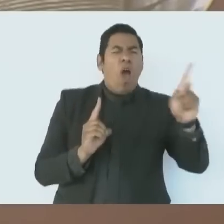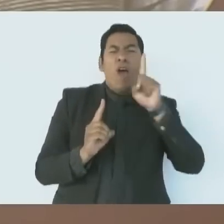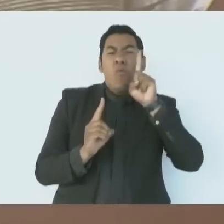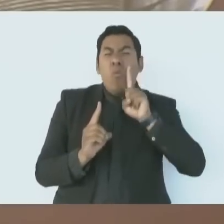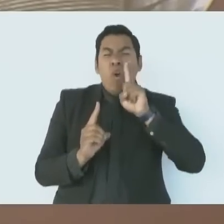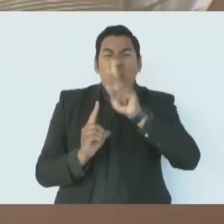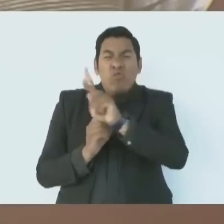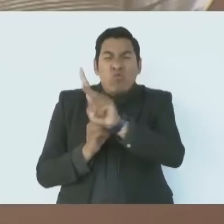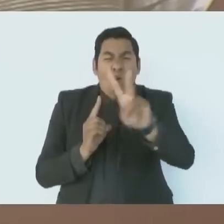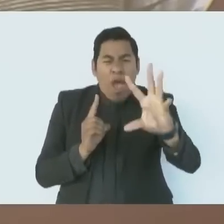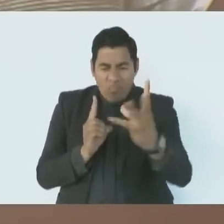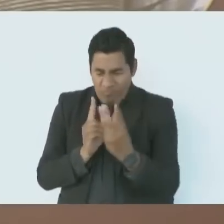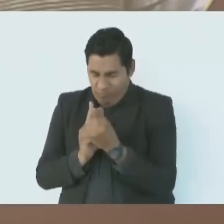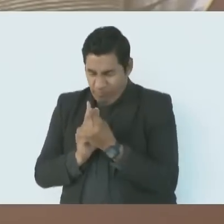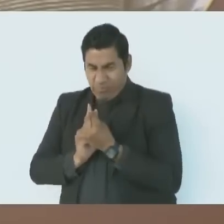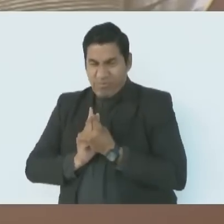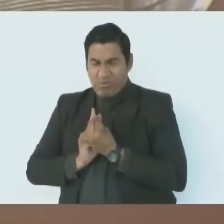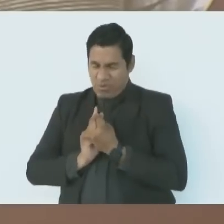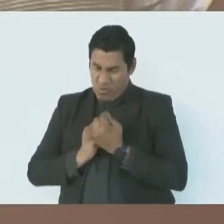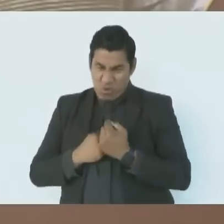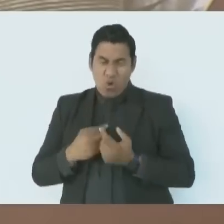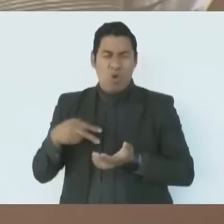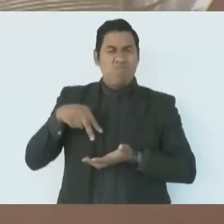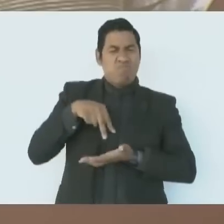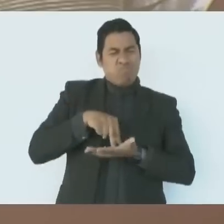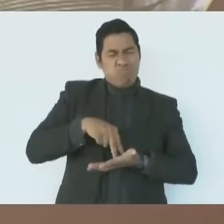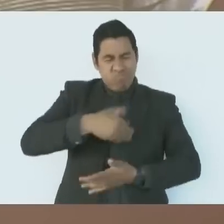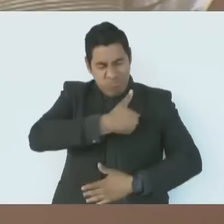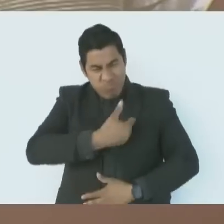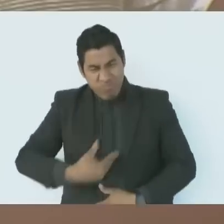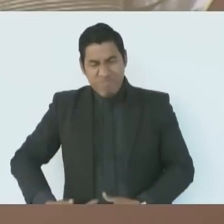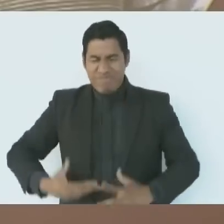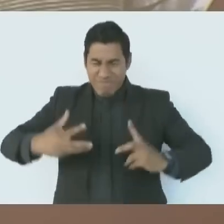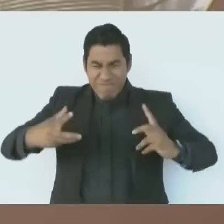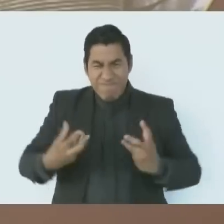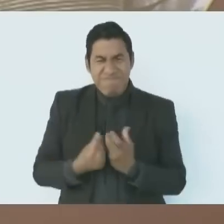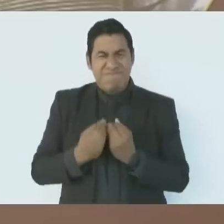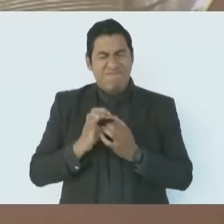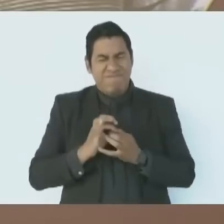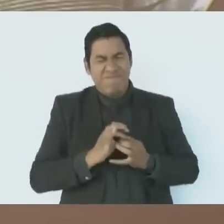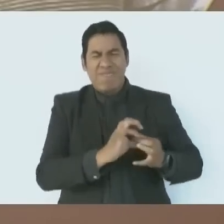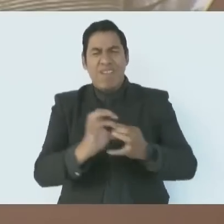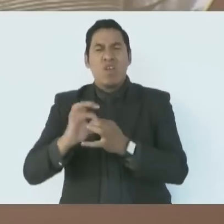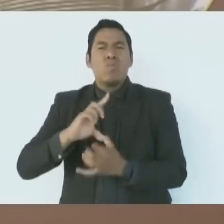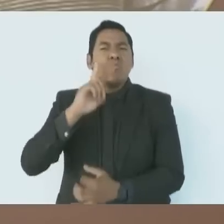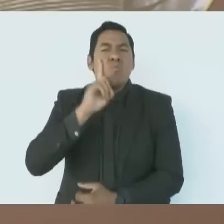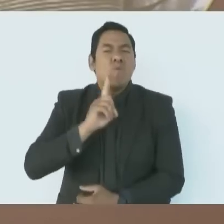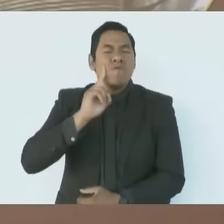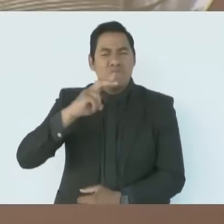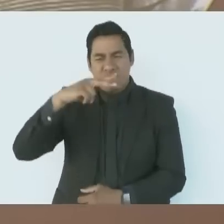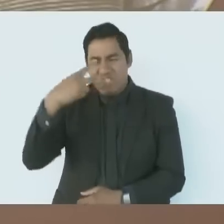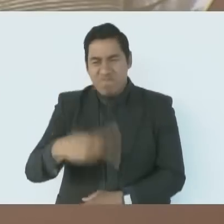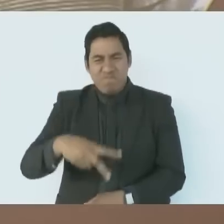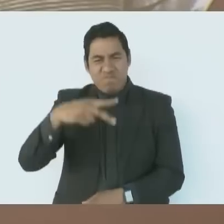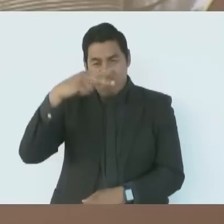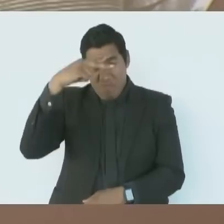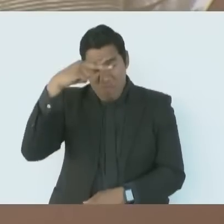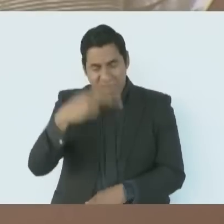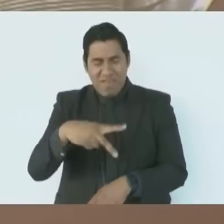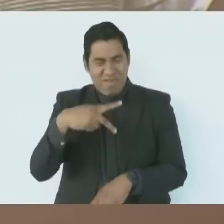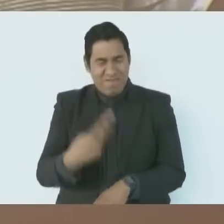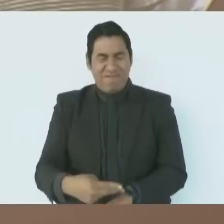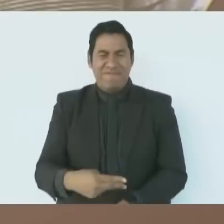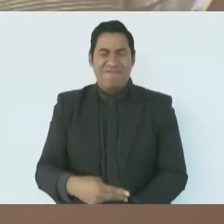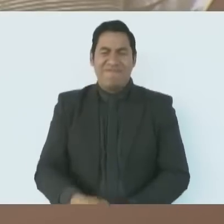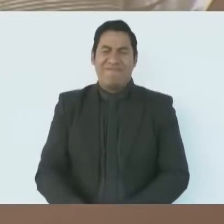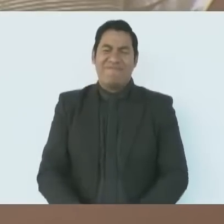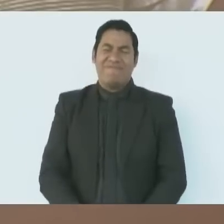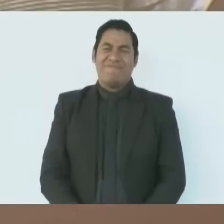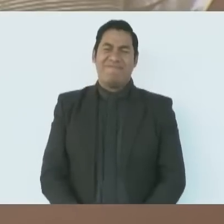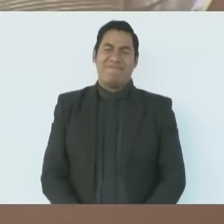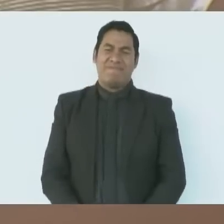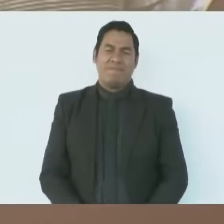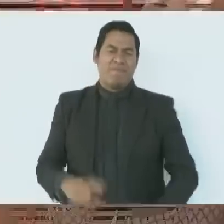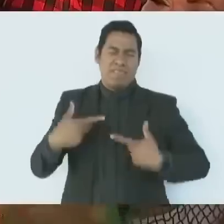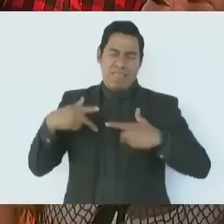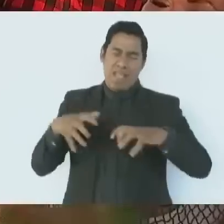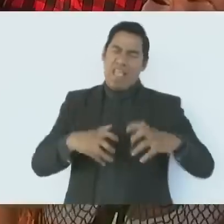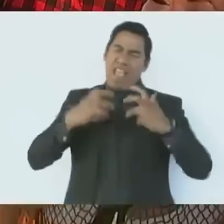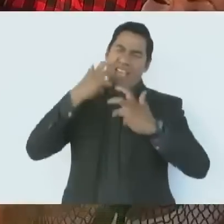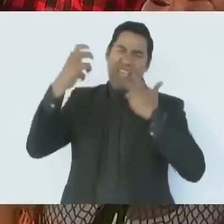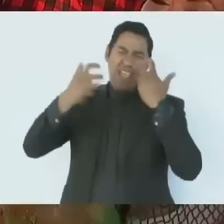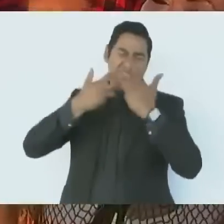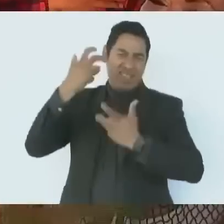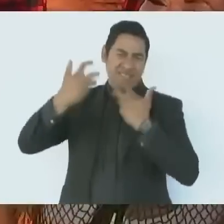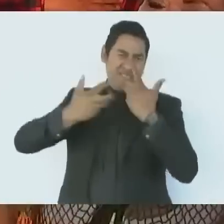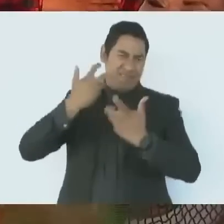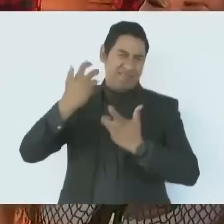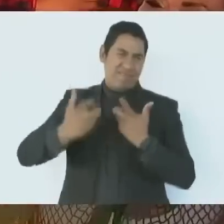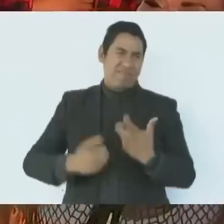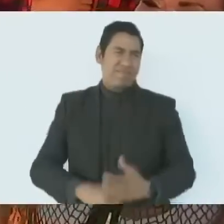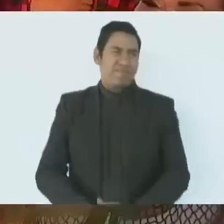mujeres mexicanas llegamos juntas a la presidencia de la república